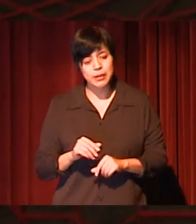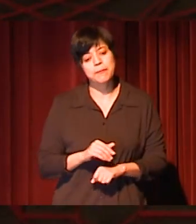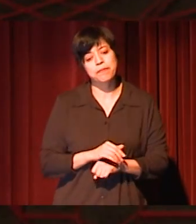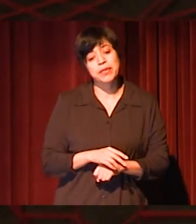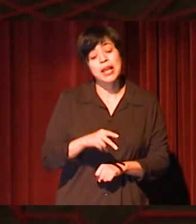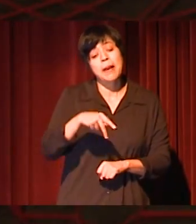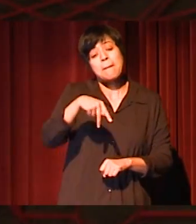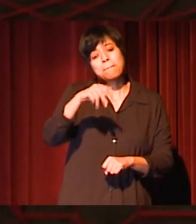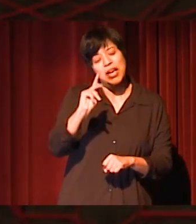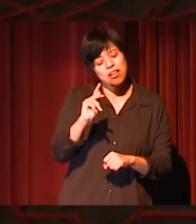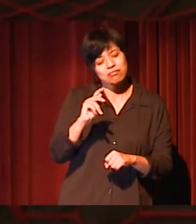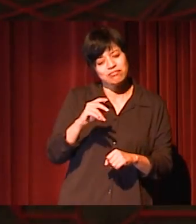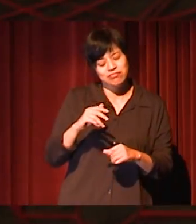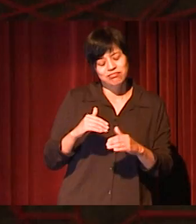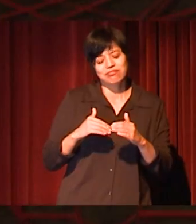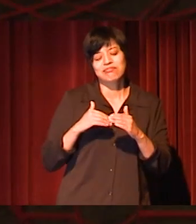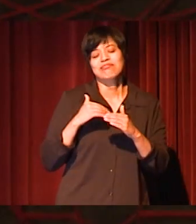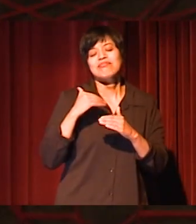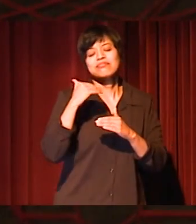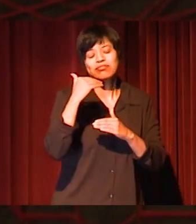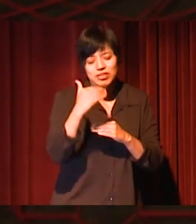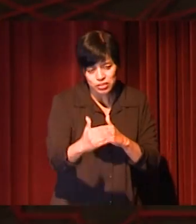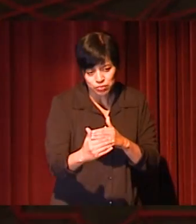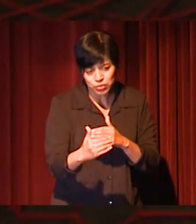Pero al pasar el tiempo, algo sucede.